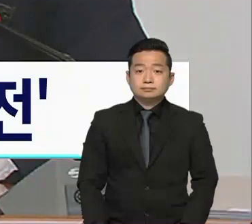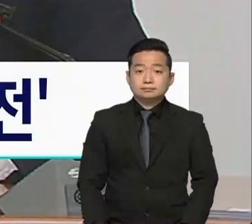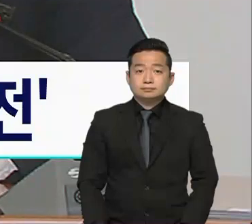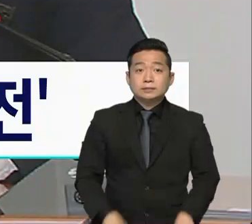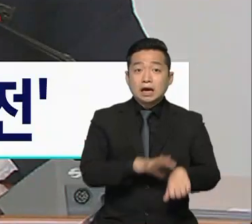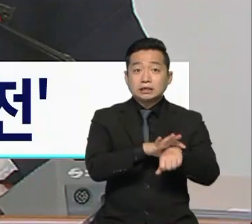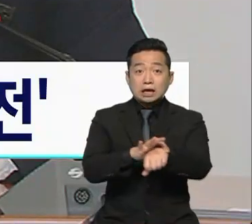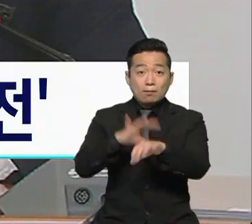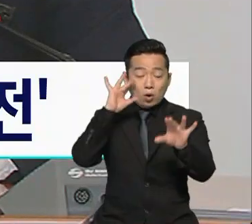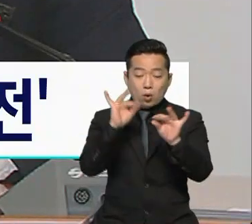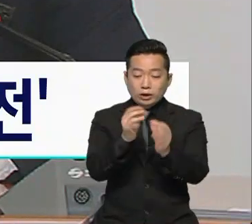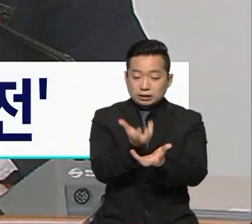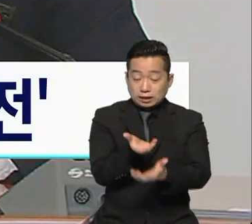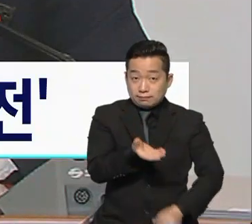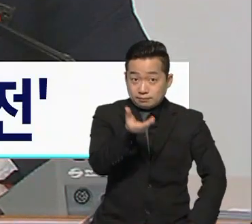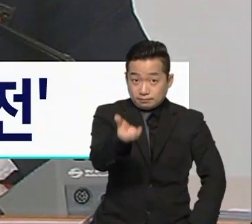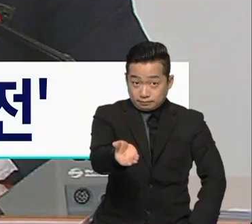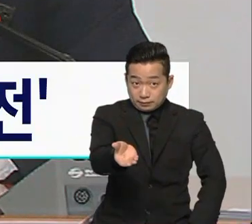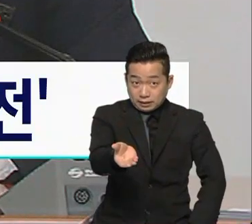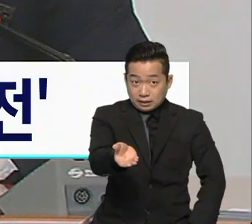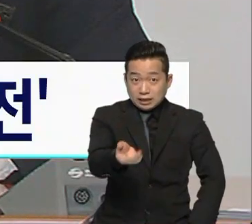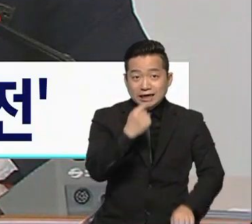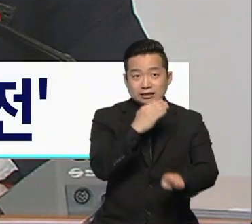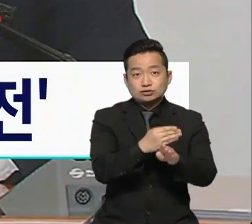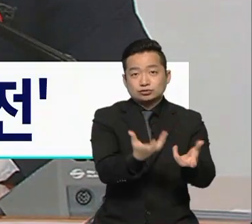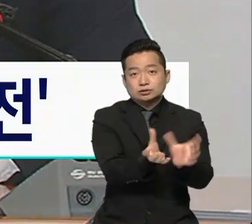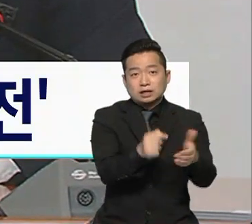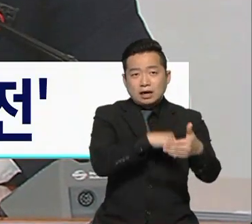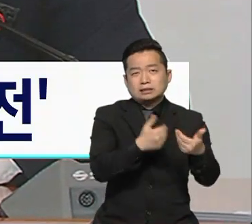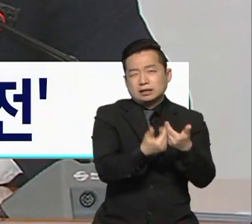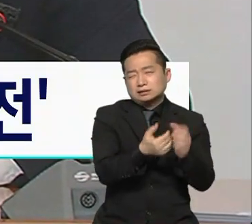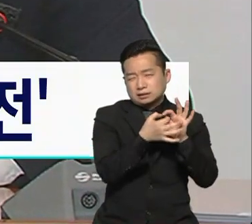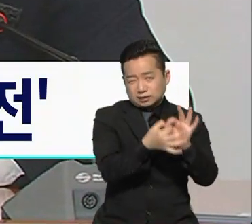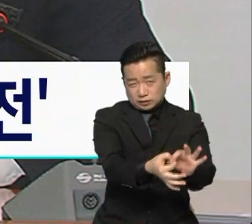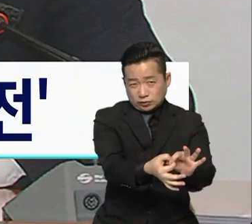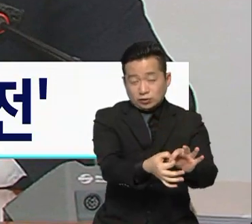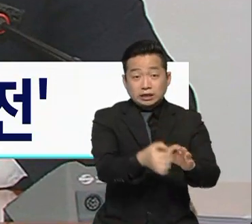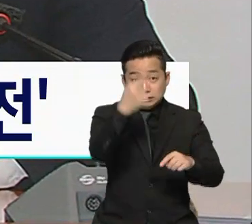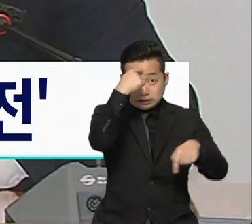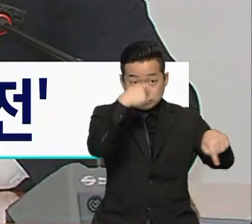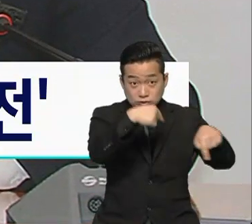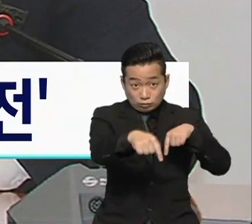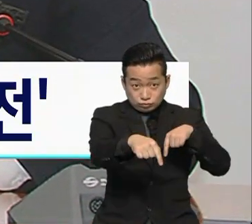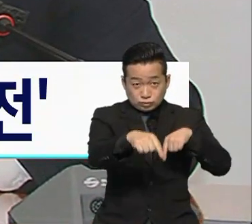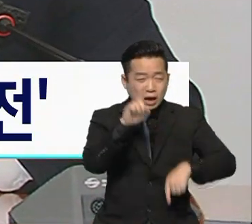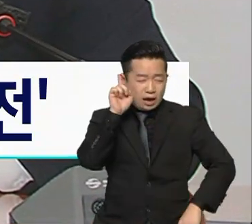(앵커) 체포동의안 처리 과정에서 불거진 민주당 내 갈등이 이어지고 있습니다. 당지도부는 연일 단합과 소통을 강조하고